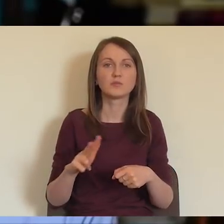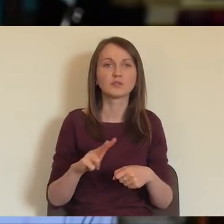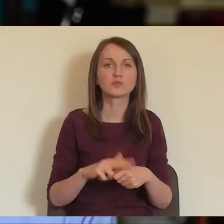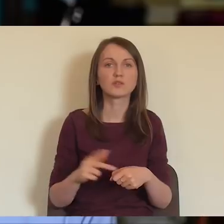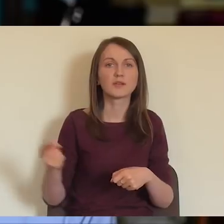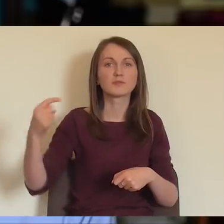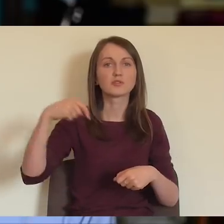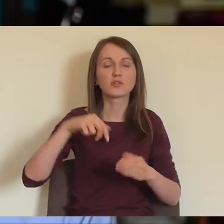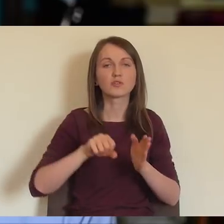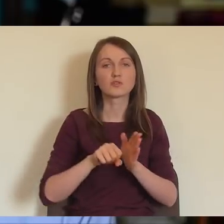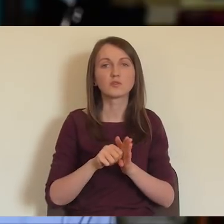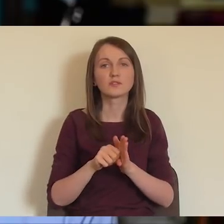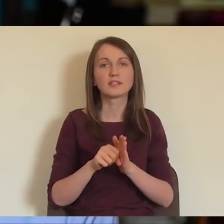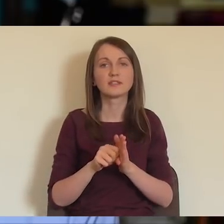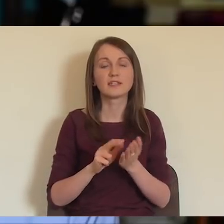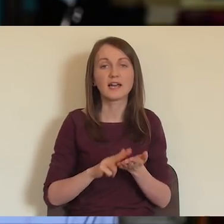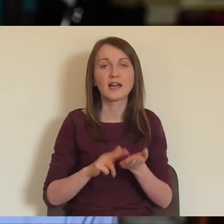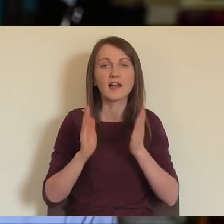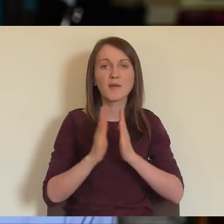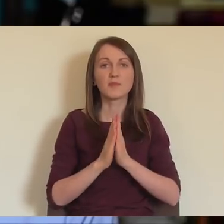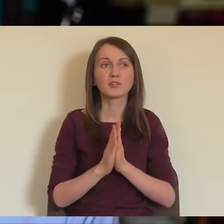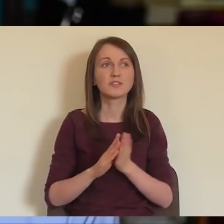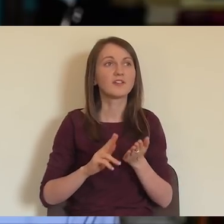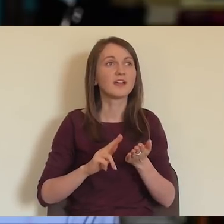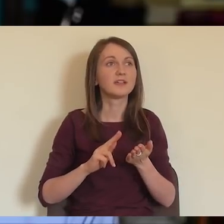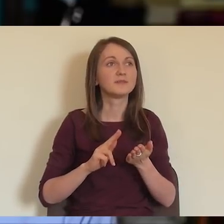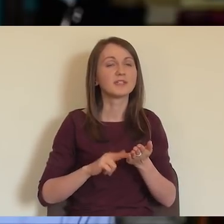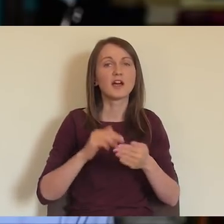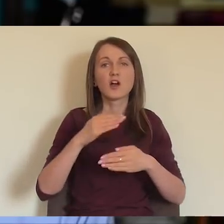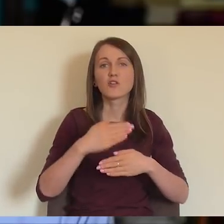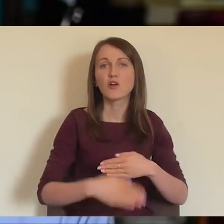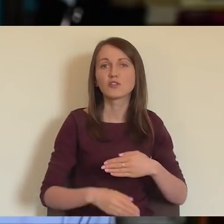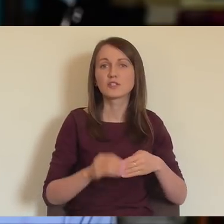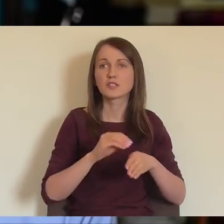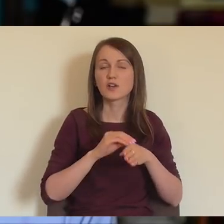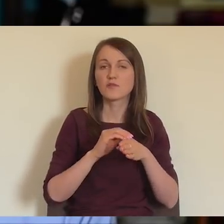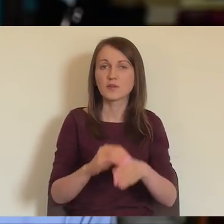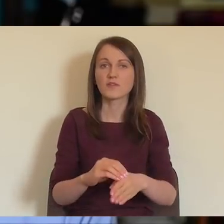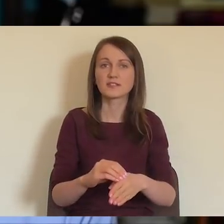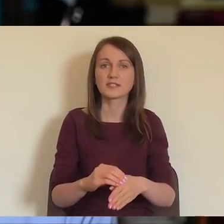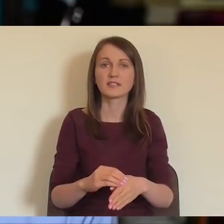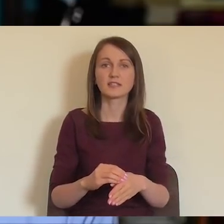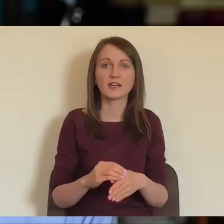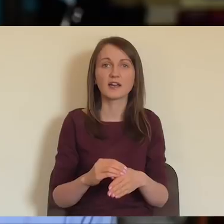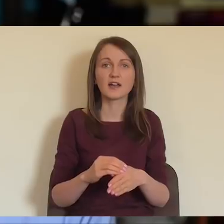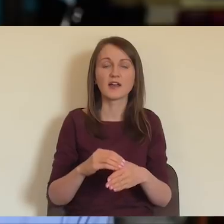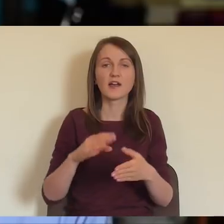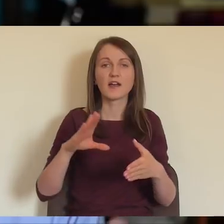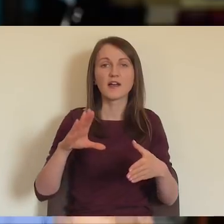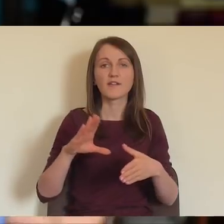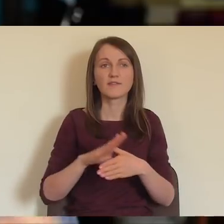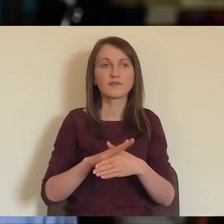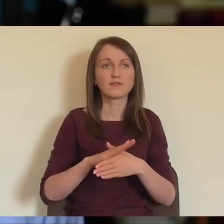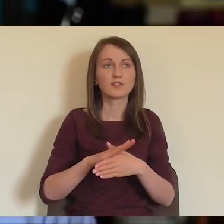wchodzi po wprowadzeniu, pod koniec wprowadzenia, niektórzy już w trakcie medytowania,